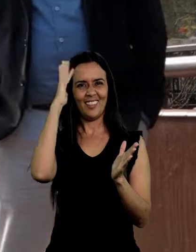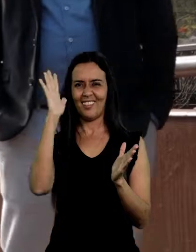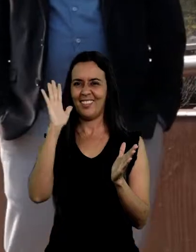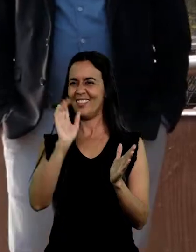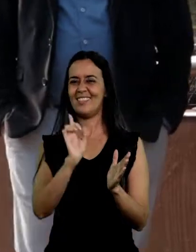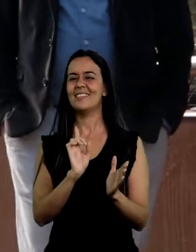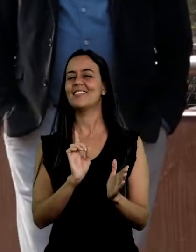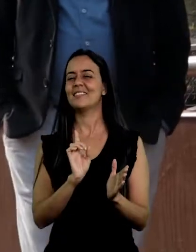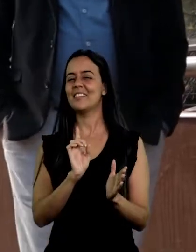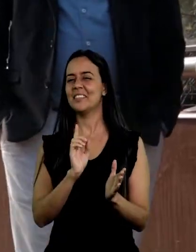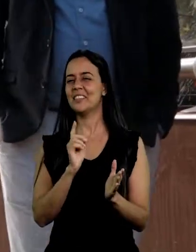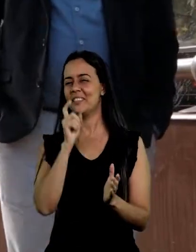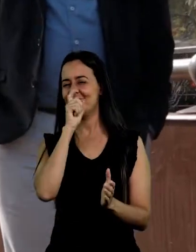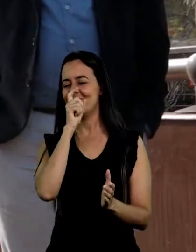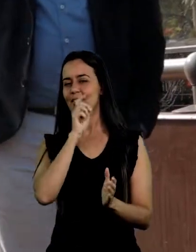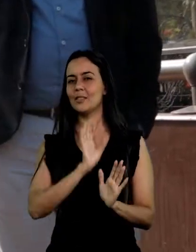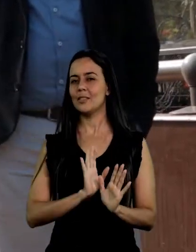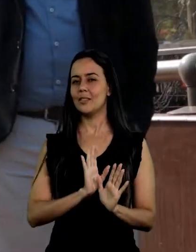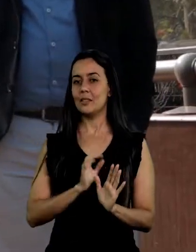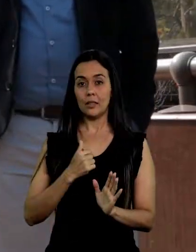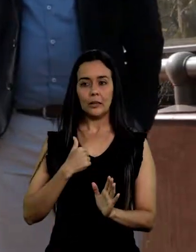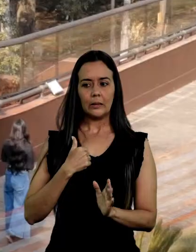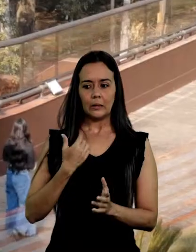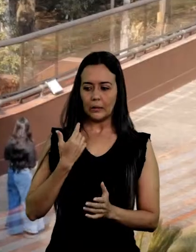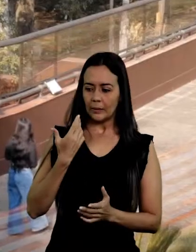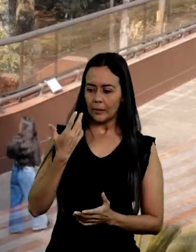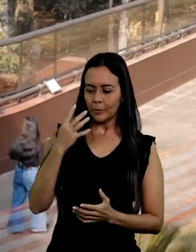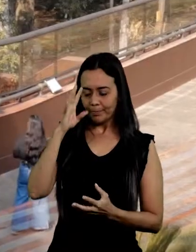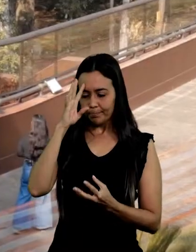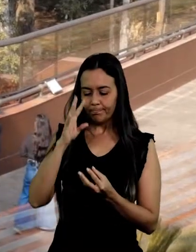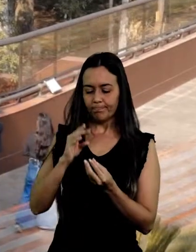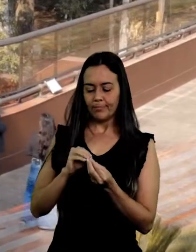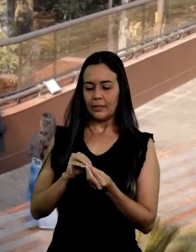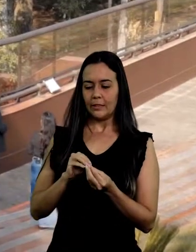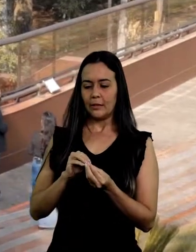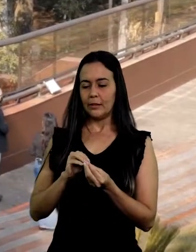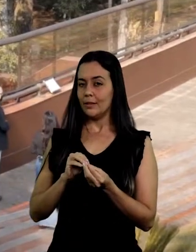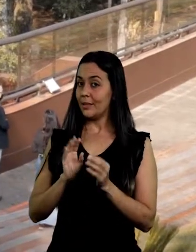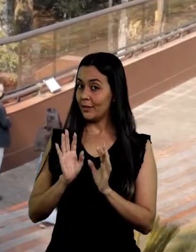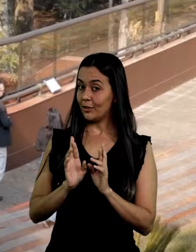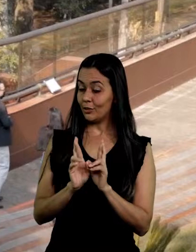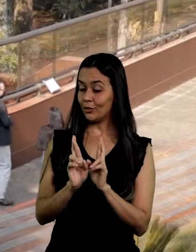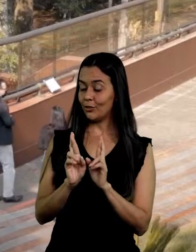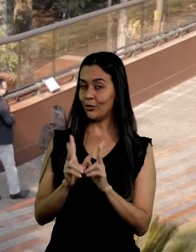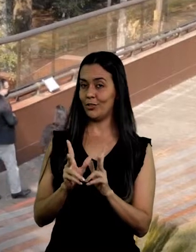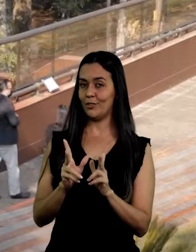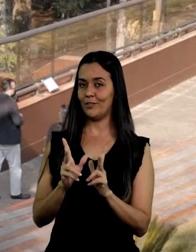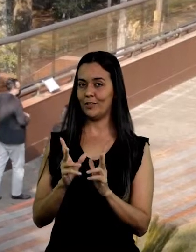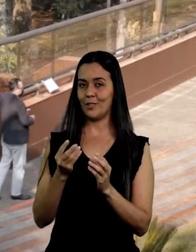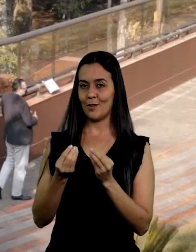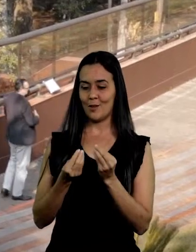Então, isso veio, eu entendo, assim, que foi uma ruptura total do sentido das coisas.